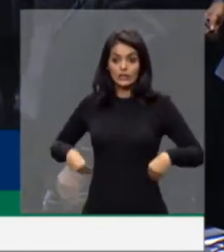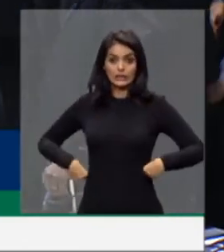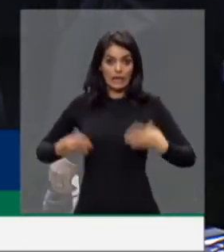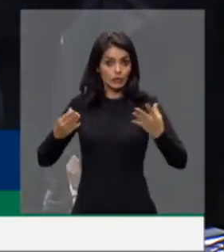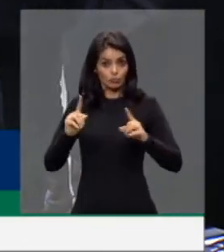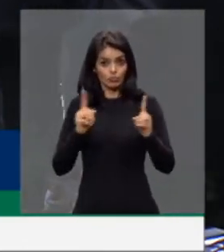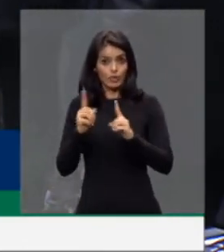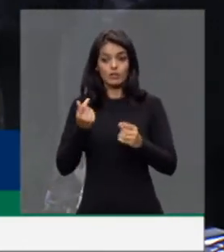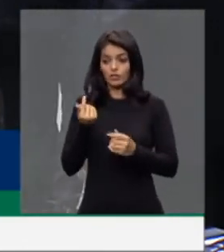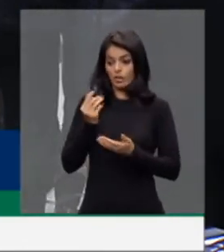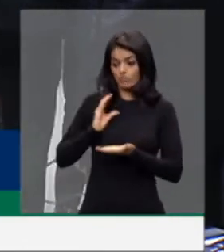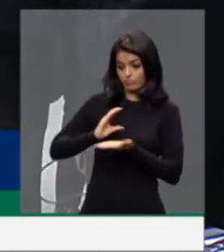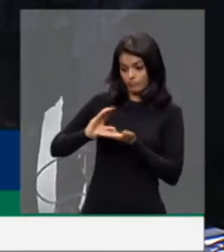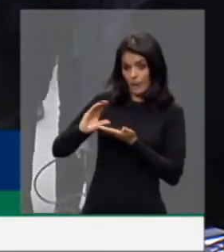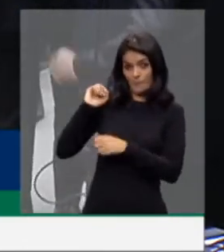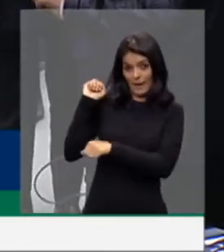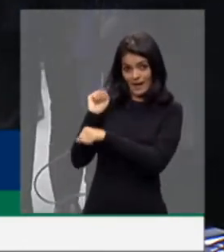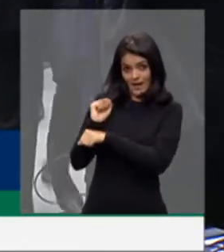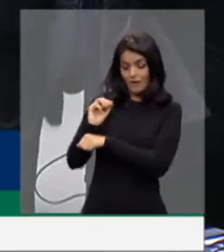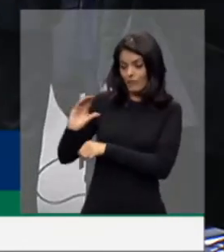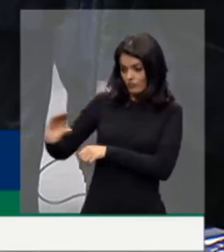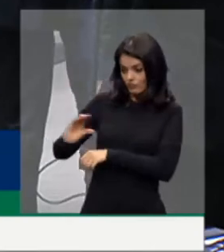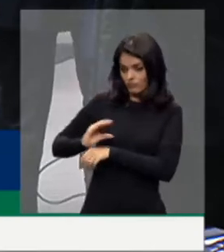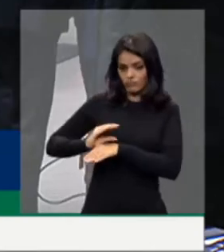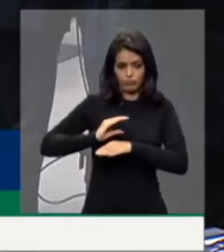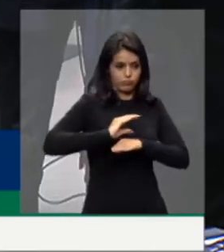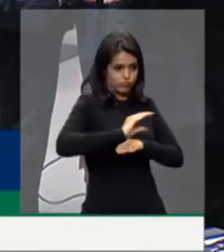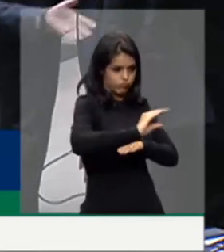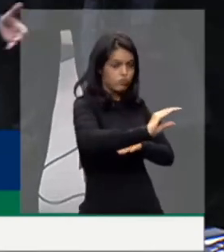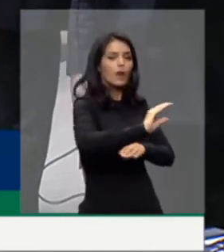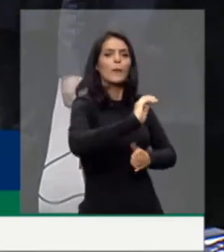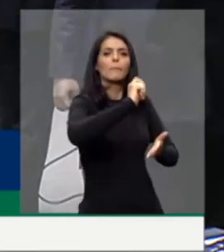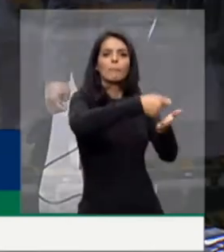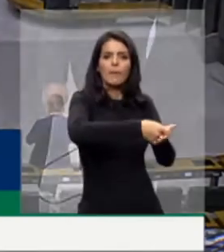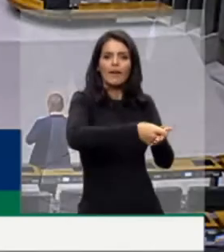PESQUISA E DESENVOLVIMENTO ESSE DINHEIRO NEM TODO